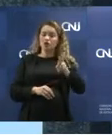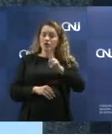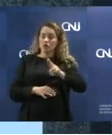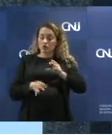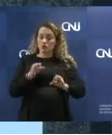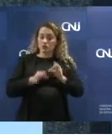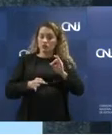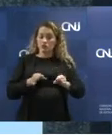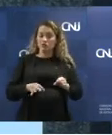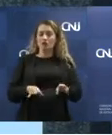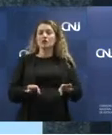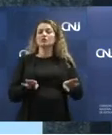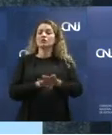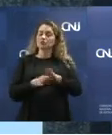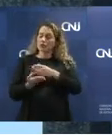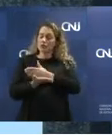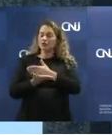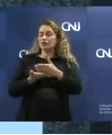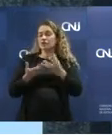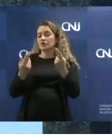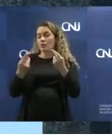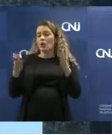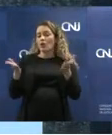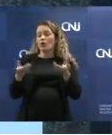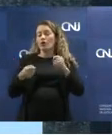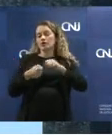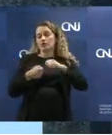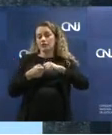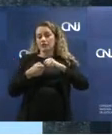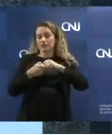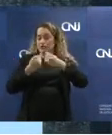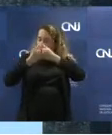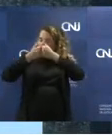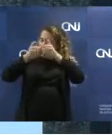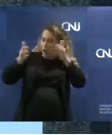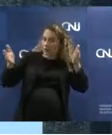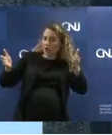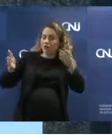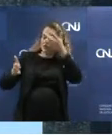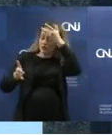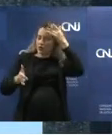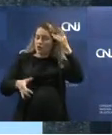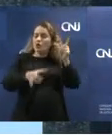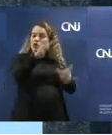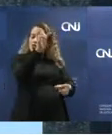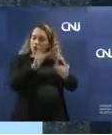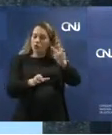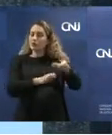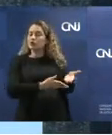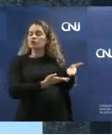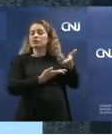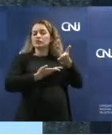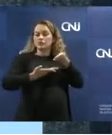Agora e estamos fazendo uma solenidade com pessoas presencialmente aqui comparecendo